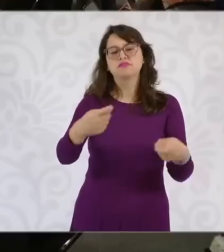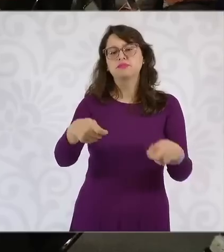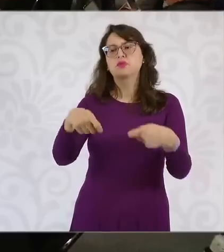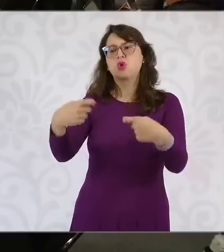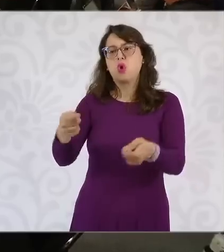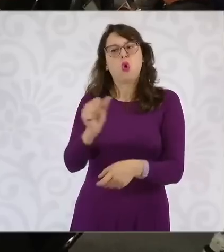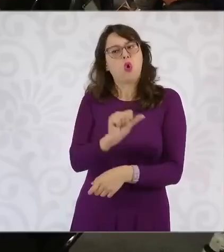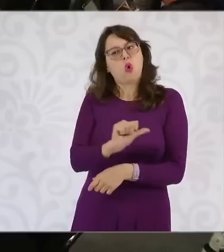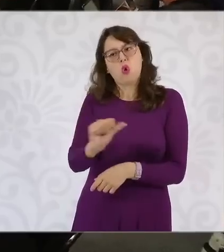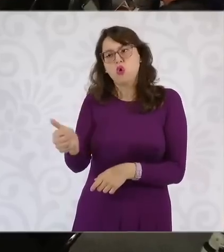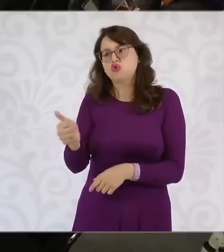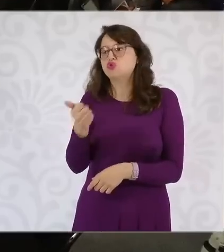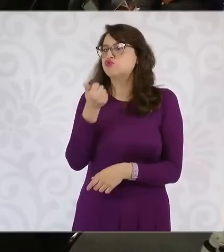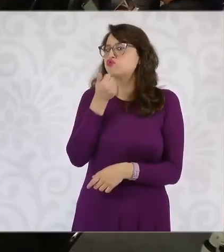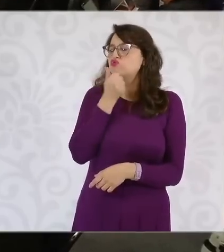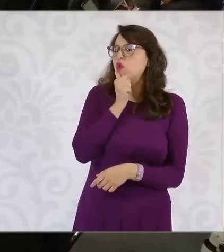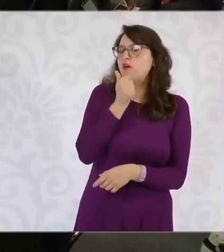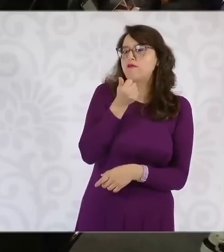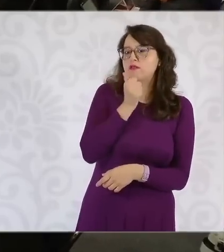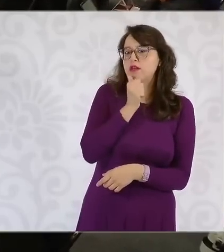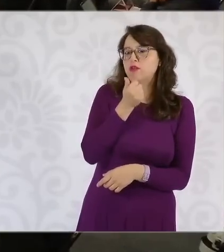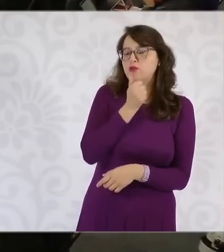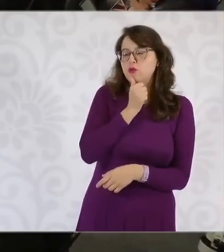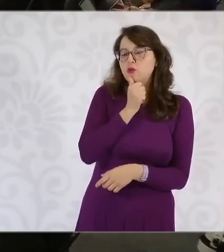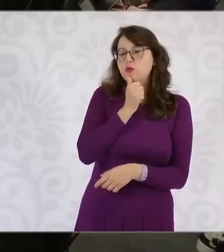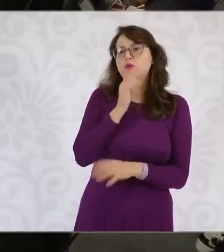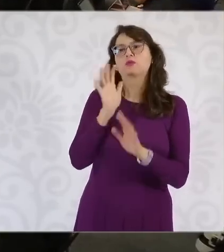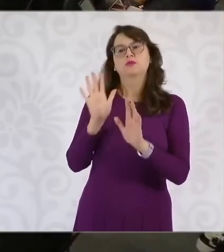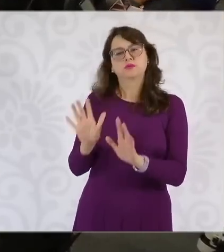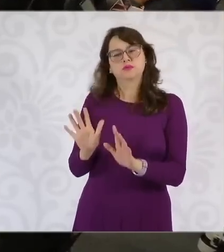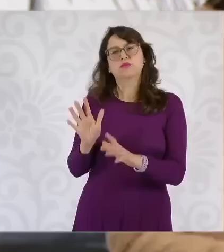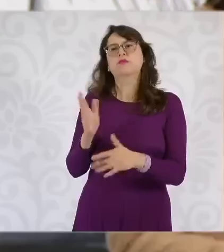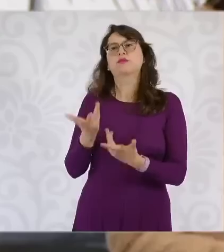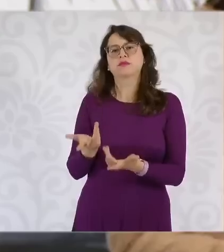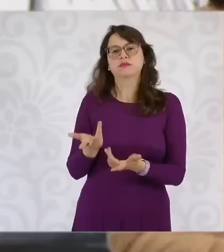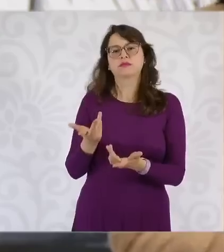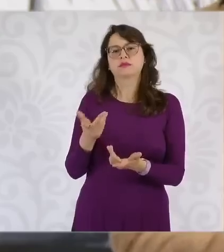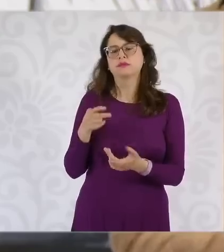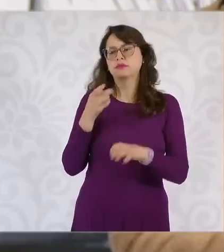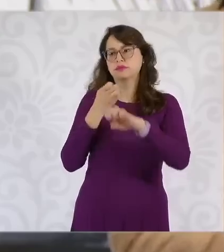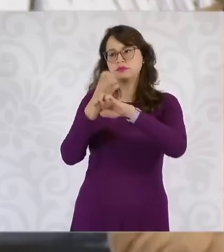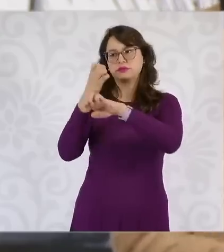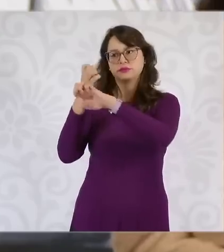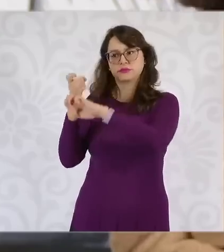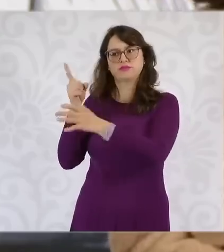que no pasa al Ims bienestar sino se queda en los servicios de salud de los estados y en el caso de